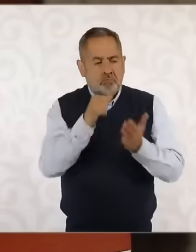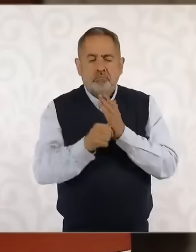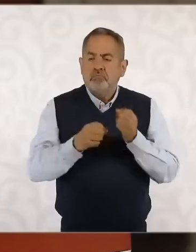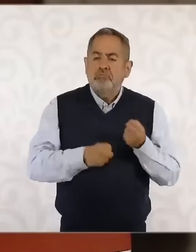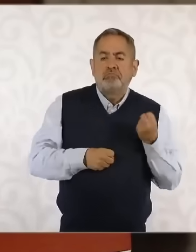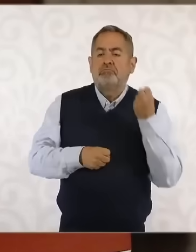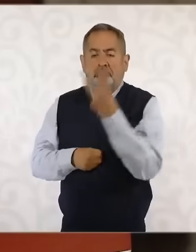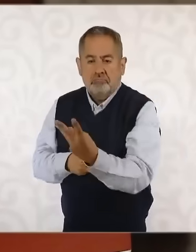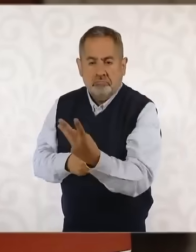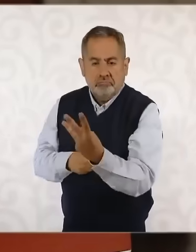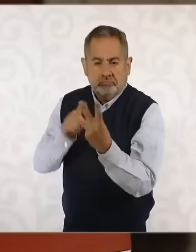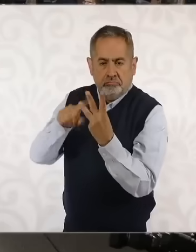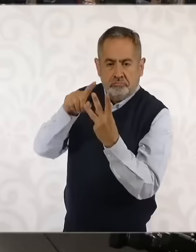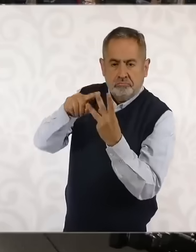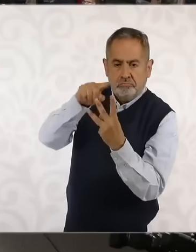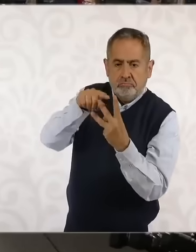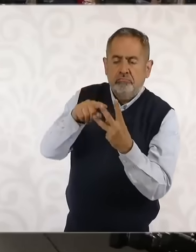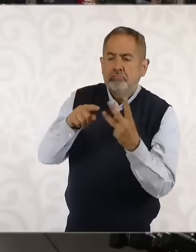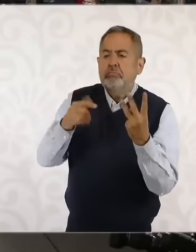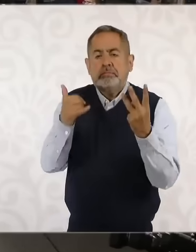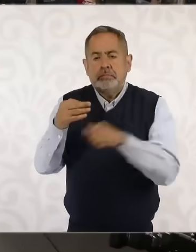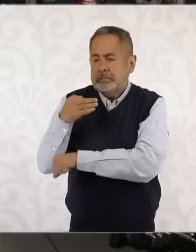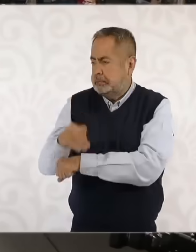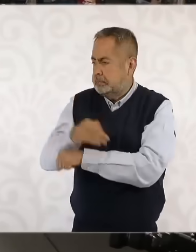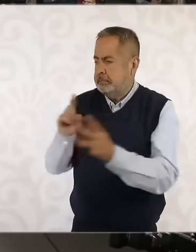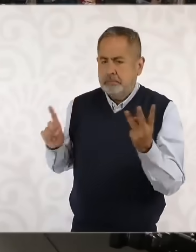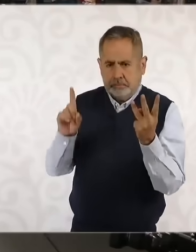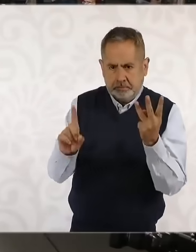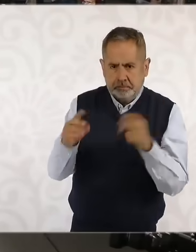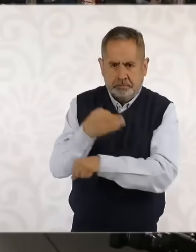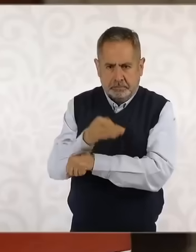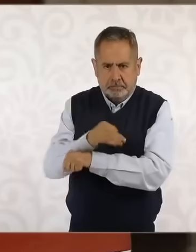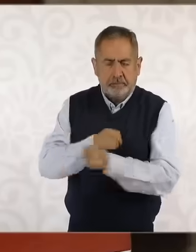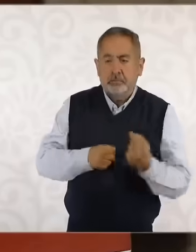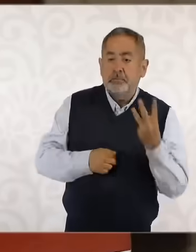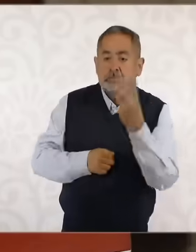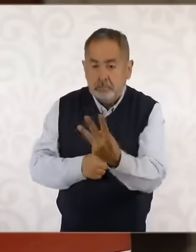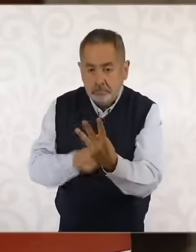y designará provisionalmente al fiscal general, quien ejercerá sus funciones hasta en tanto se